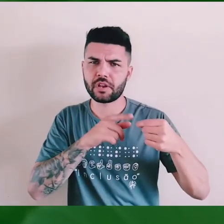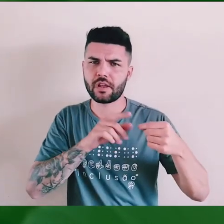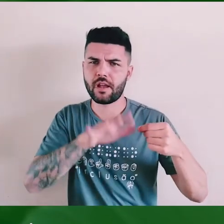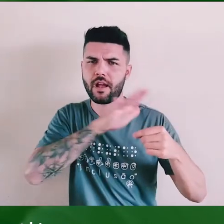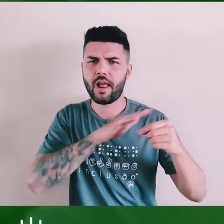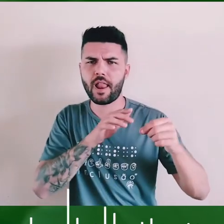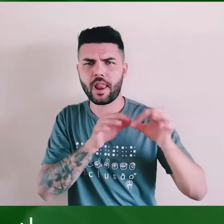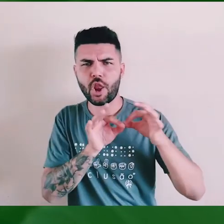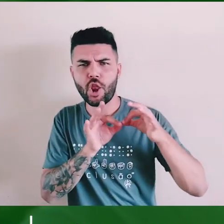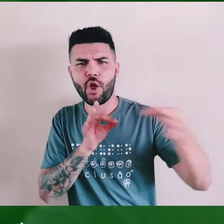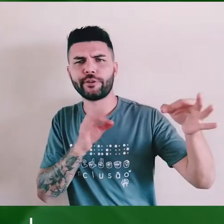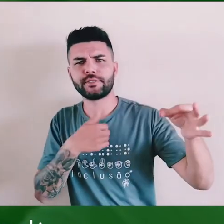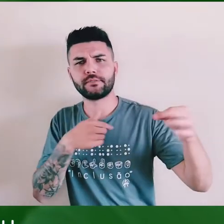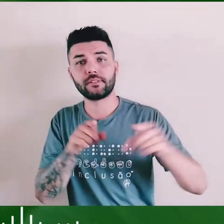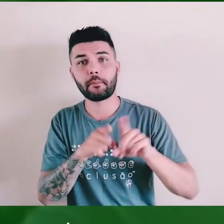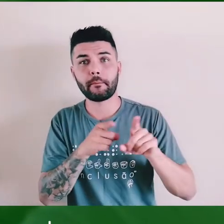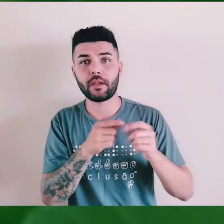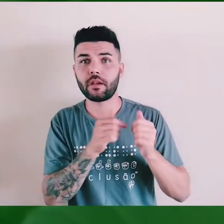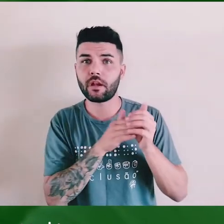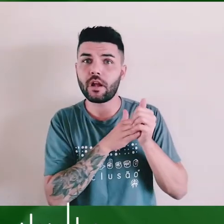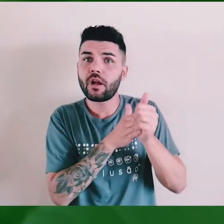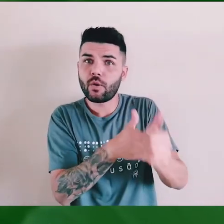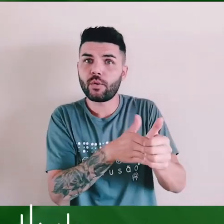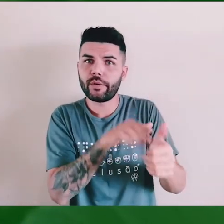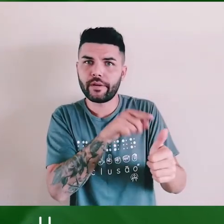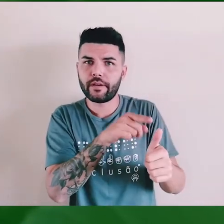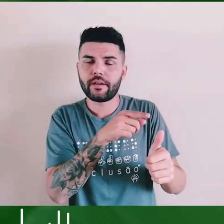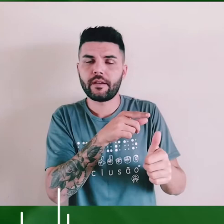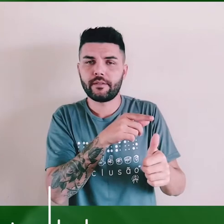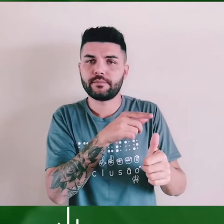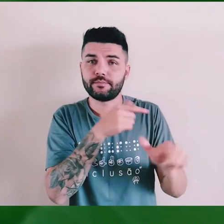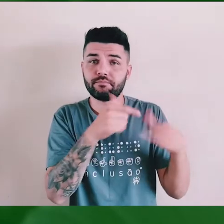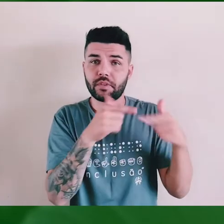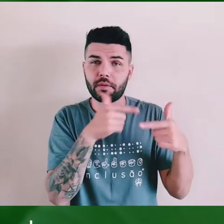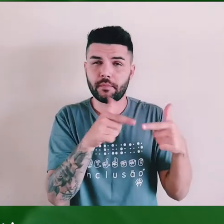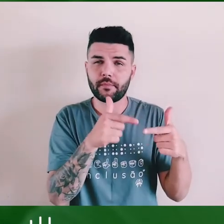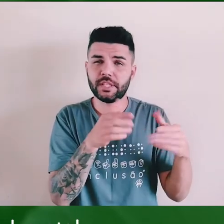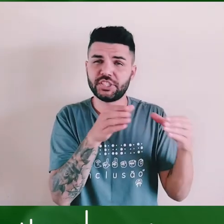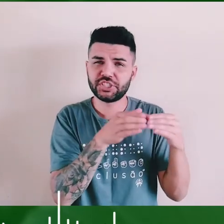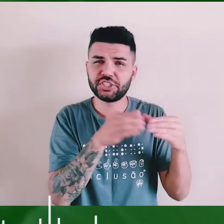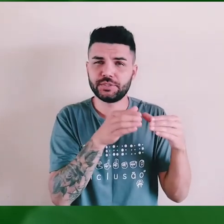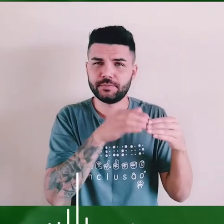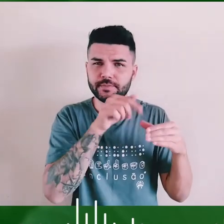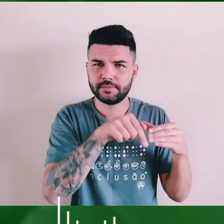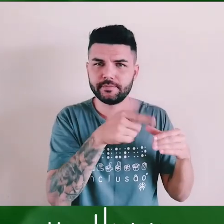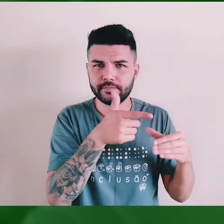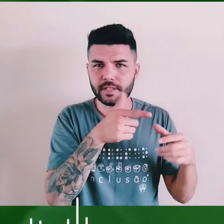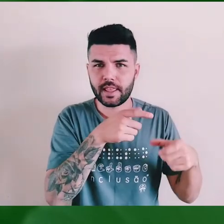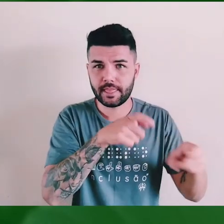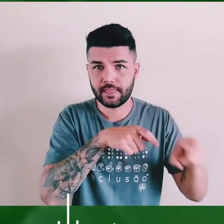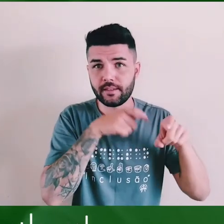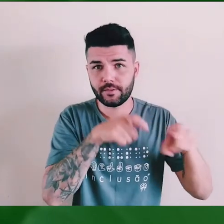esses times do interior. Então você pensa, eles vendem o almoço pra pagar a janta quando